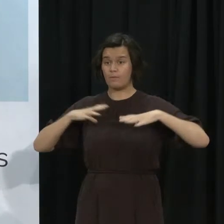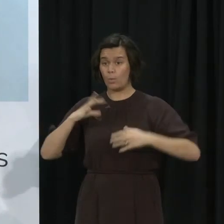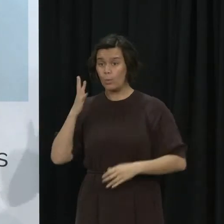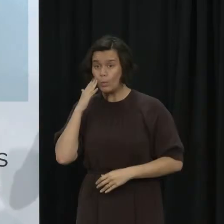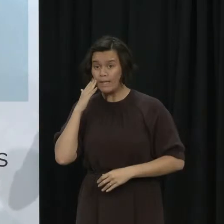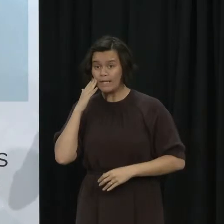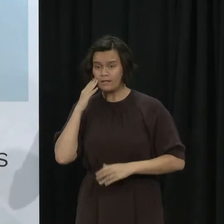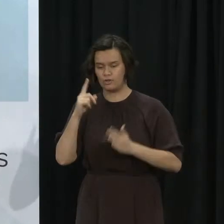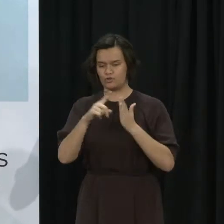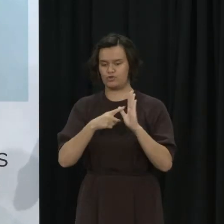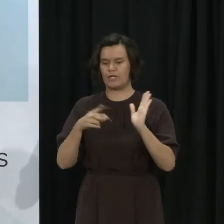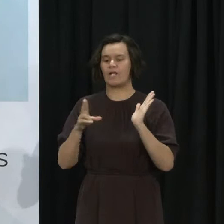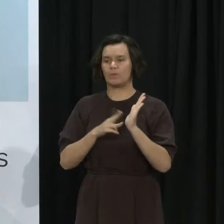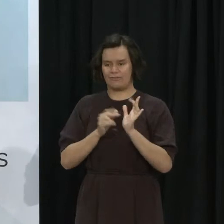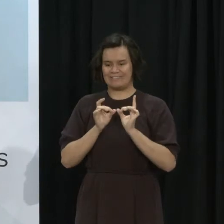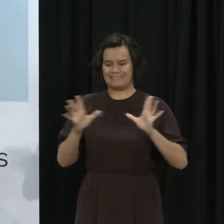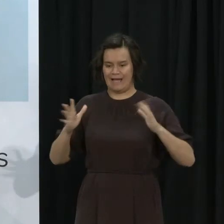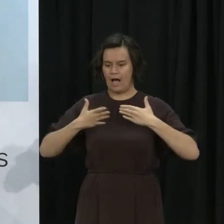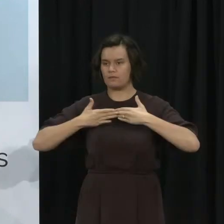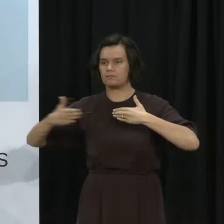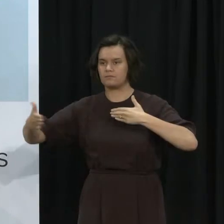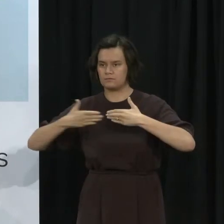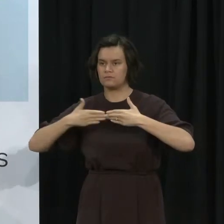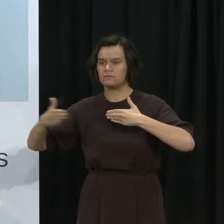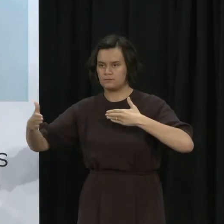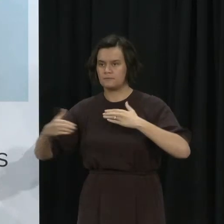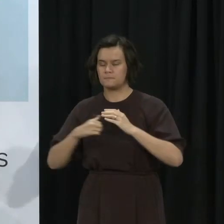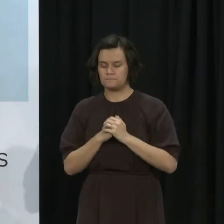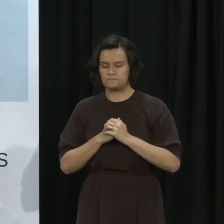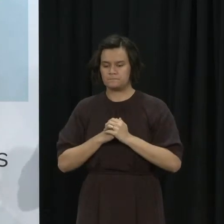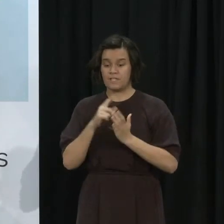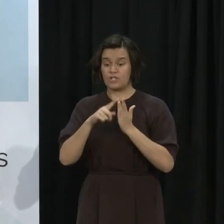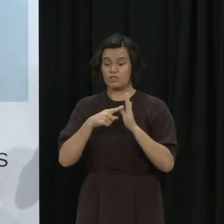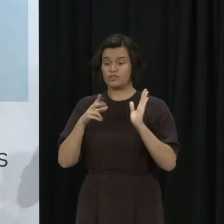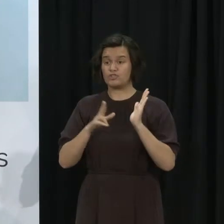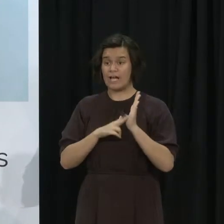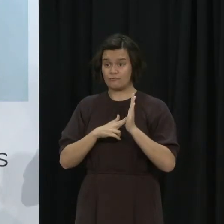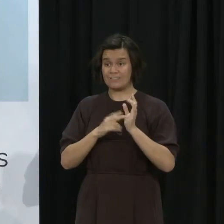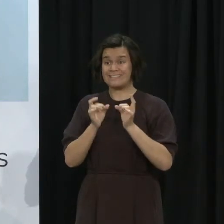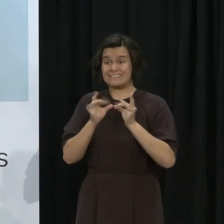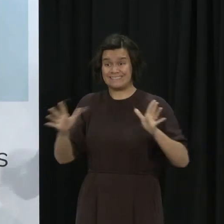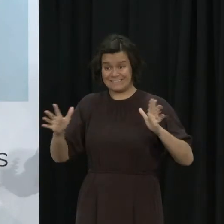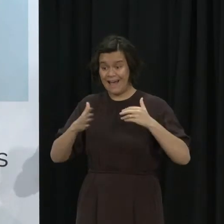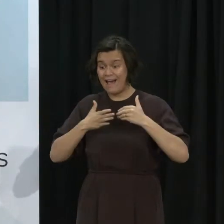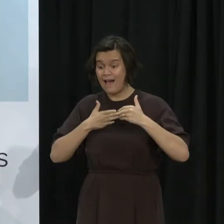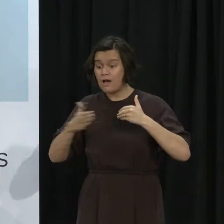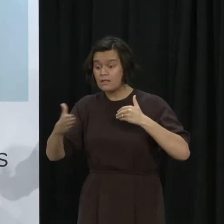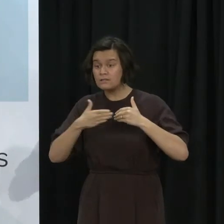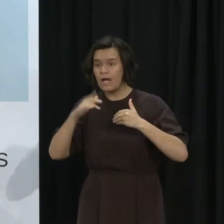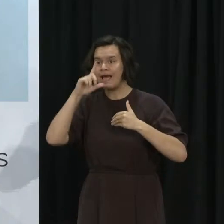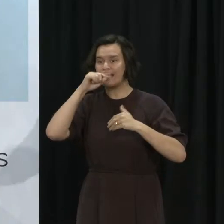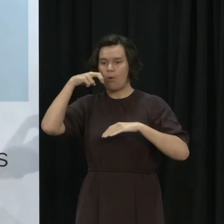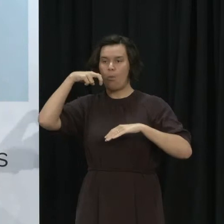o nga tangata katoa kua werohia